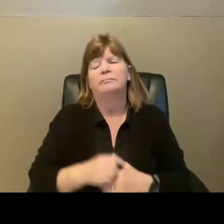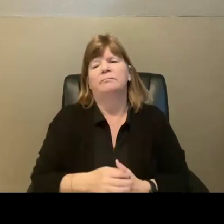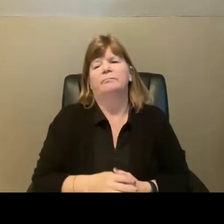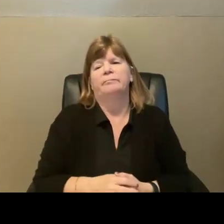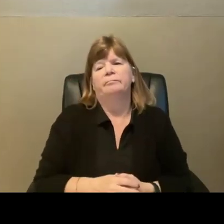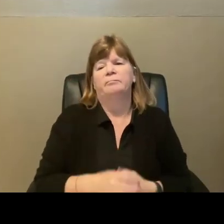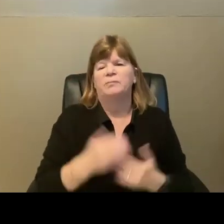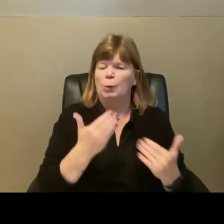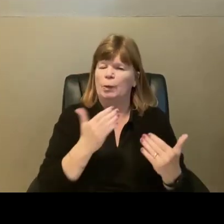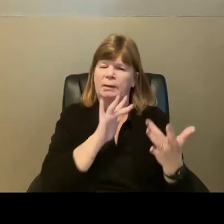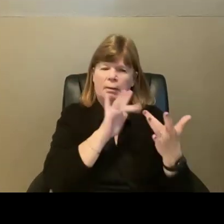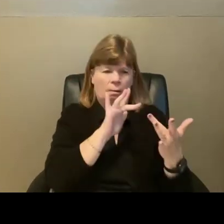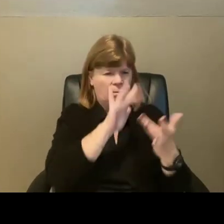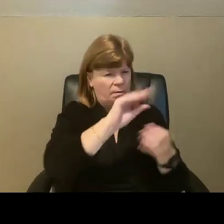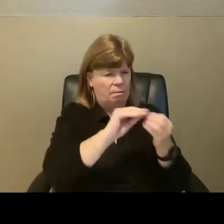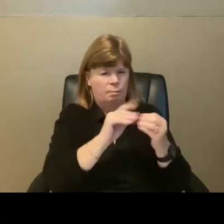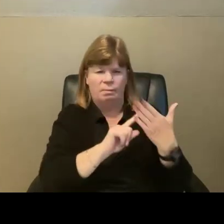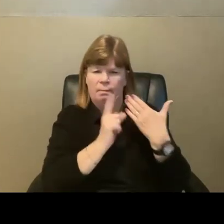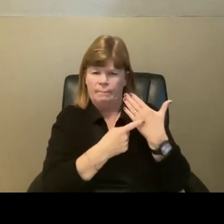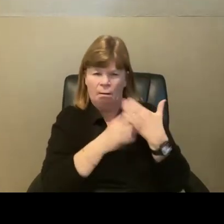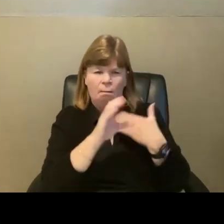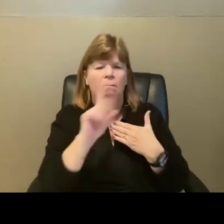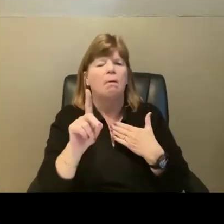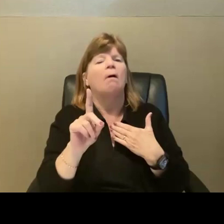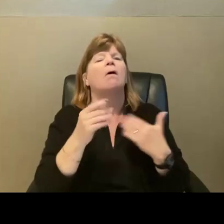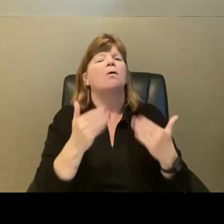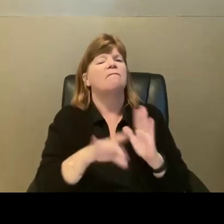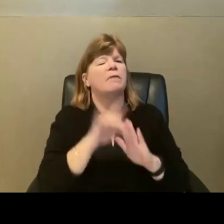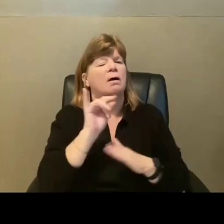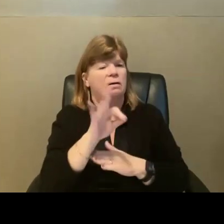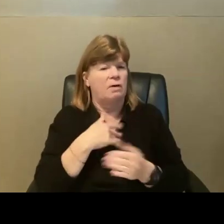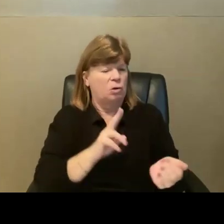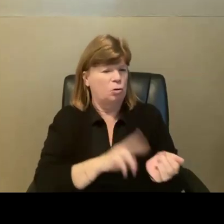Llama a ese número en la parte posterior de la tarjeta. Averigua si hay un gestor de casos de enfermería asignado al caso.